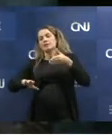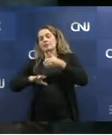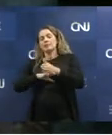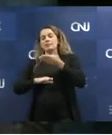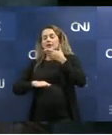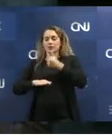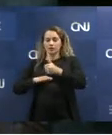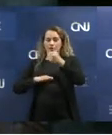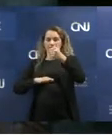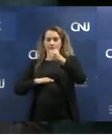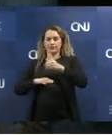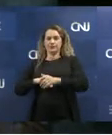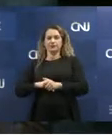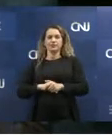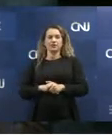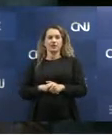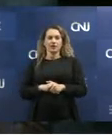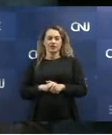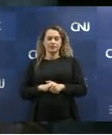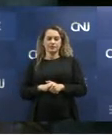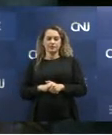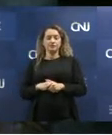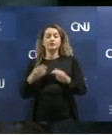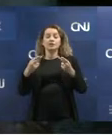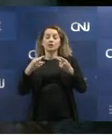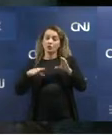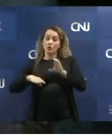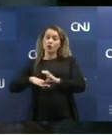Como o conselheiro Terto mencionou agora.